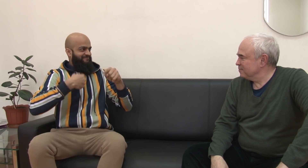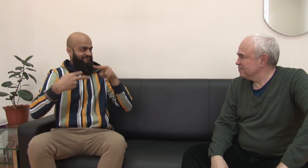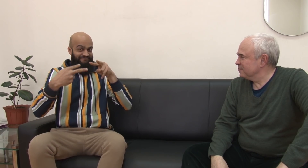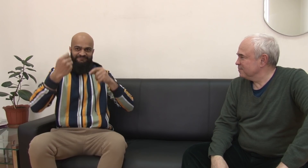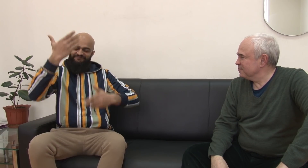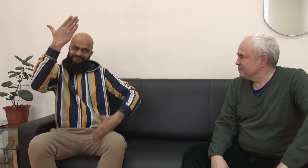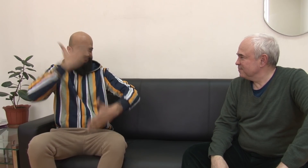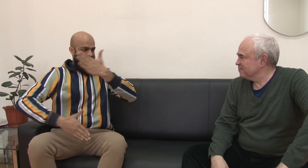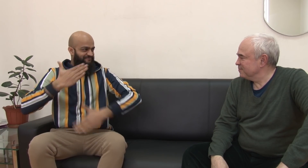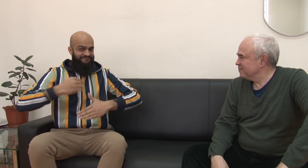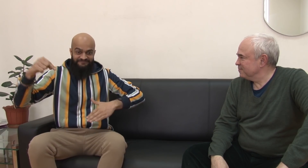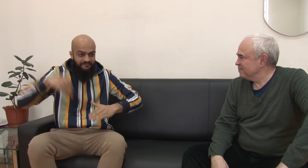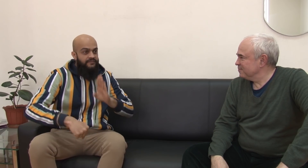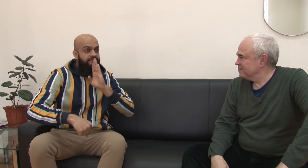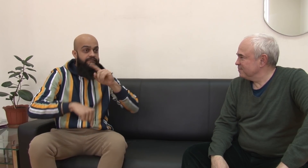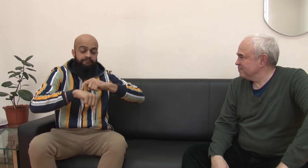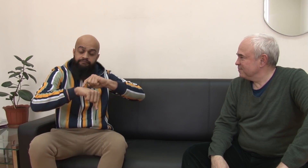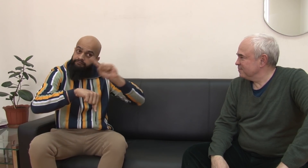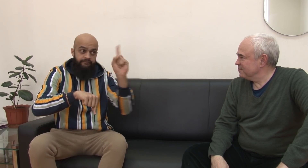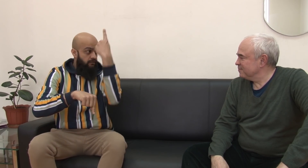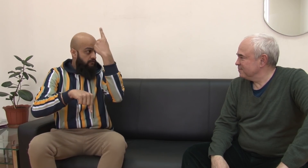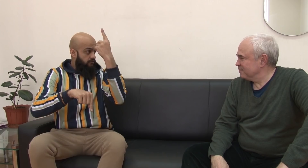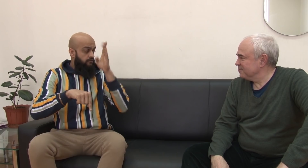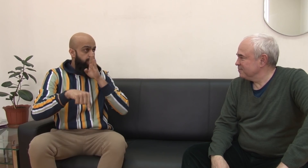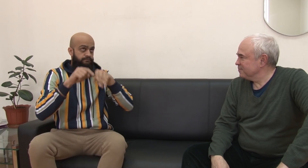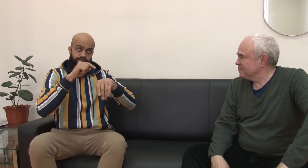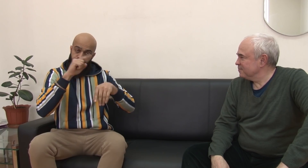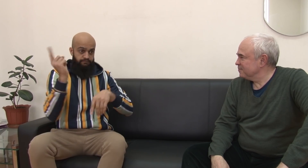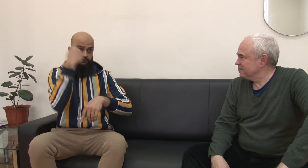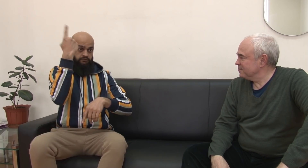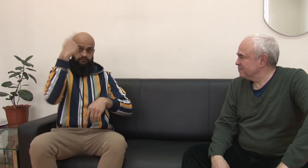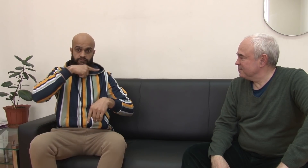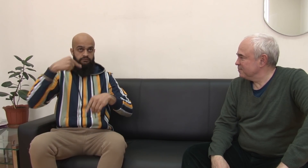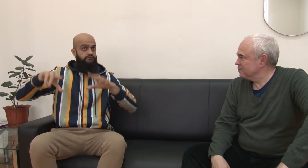Мы встретились, я радовался. Она была вообще первой в Пакистане девушкой из России!